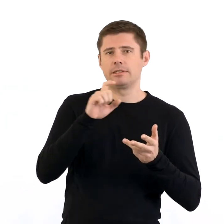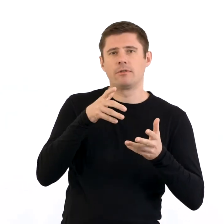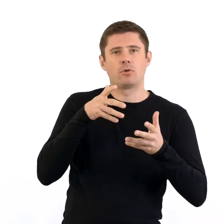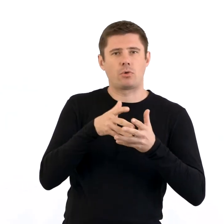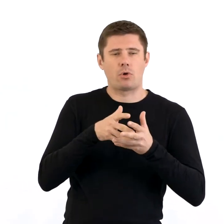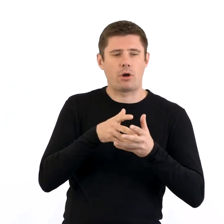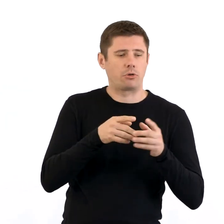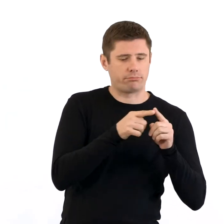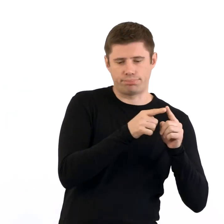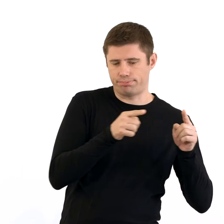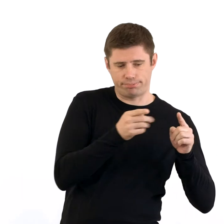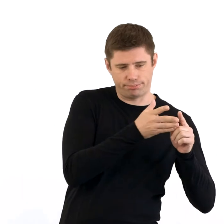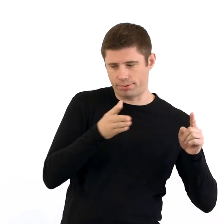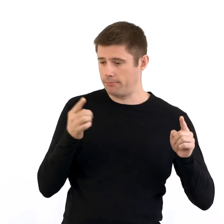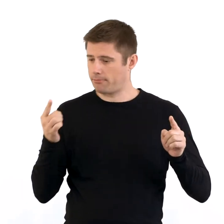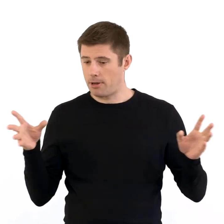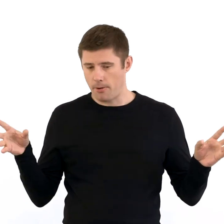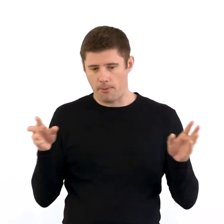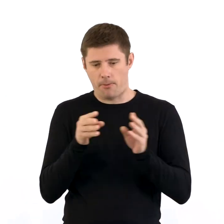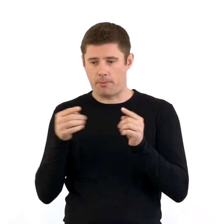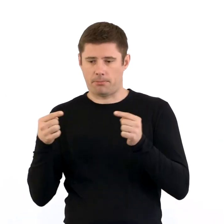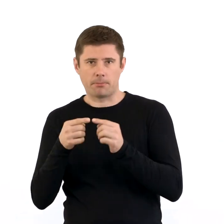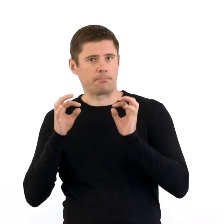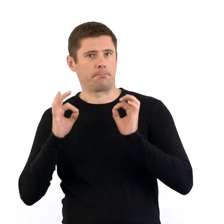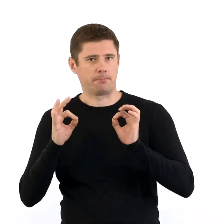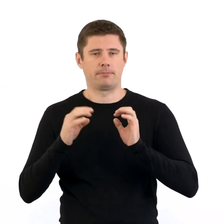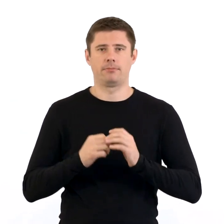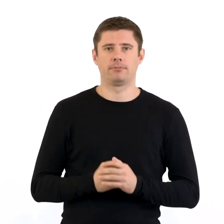cyfry kontrolnej